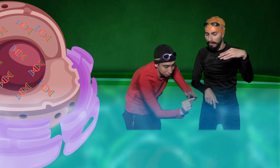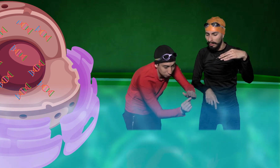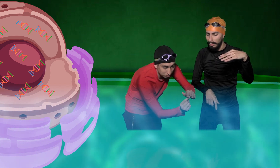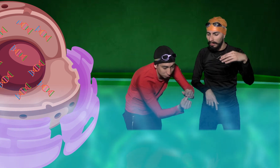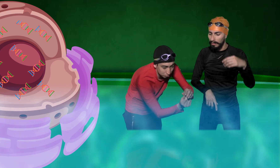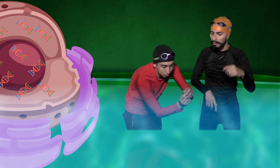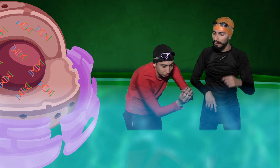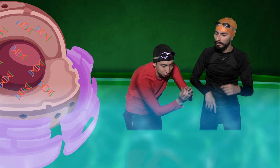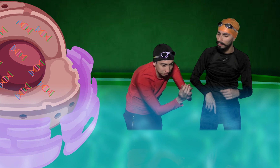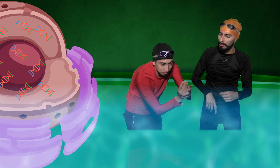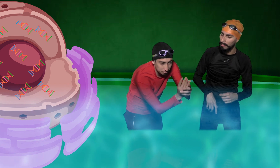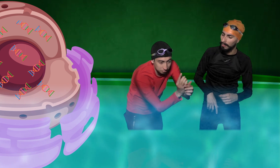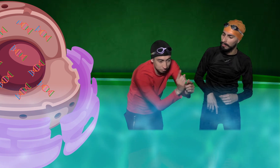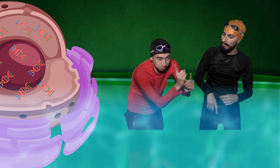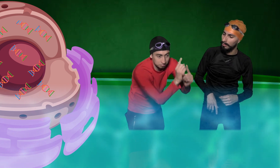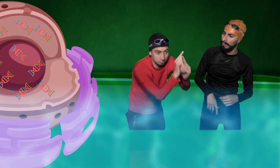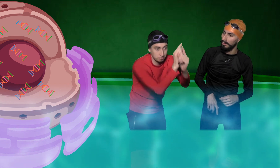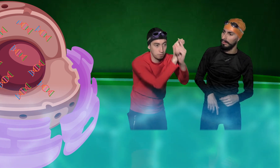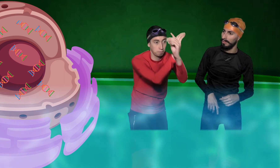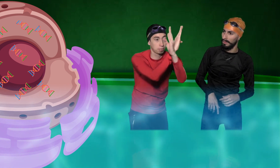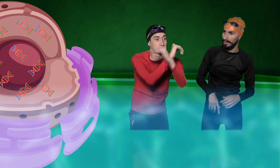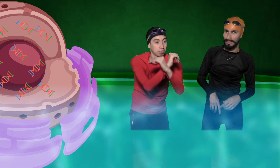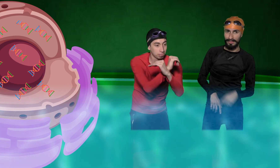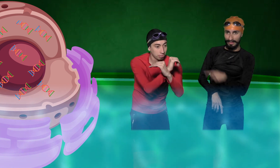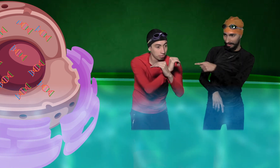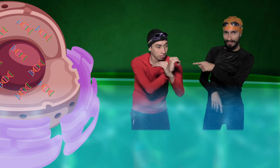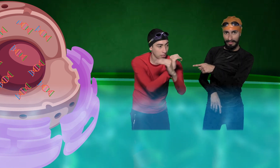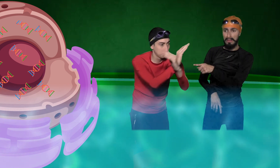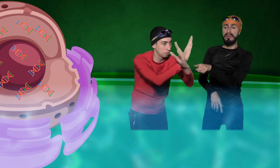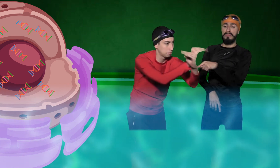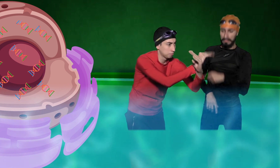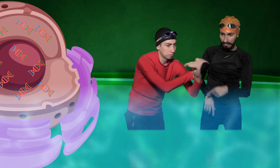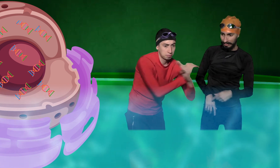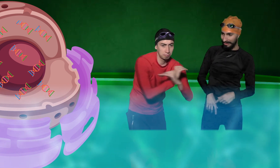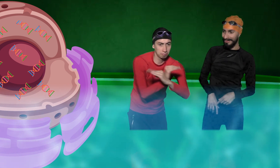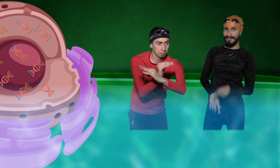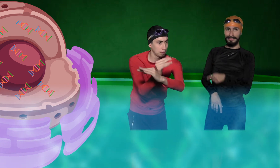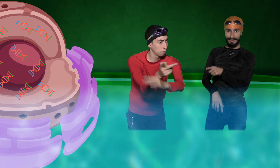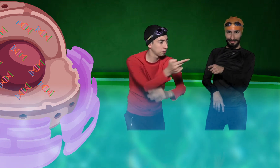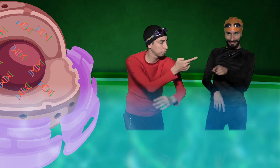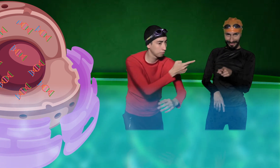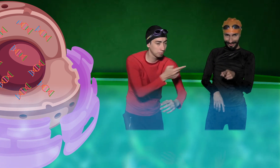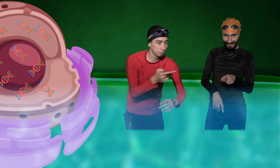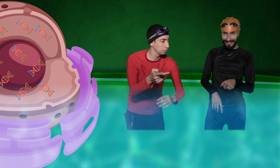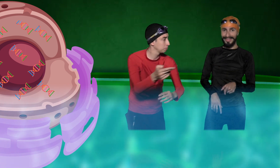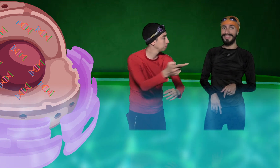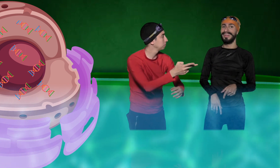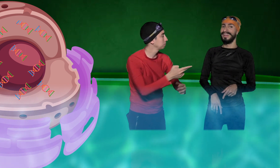Así crecen nuevos helechos. - Exactamente.